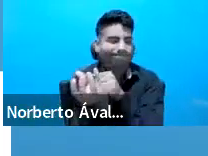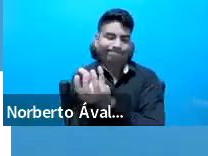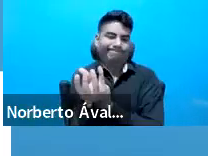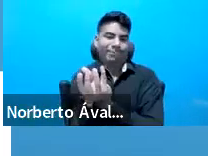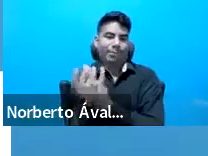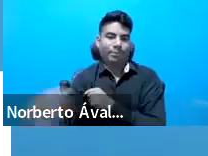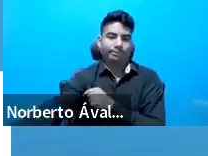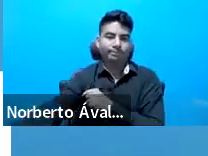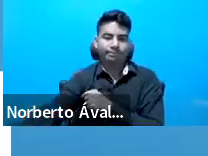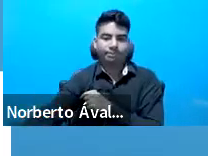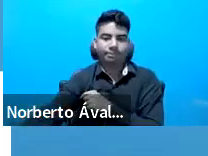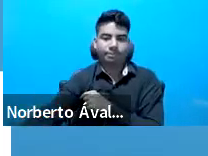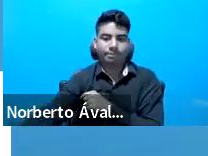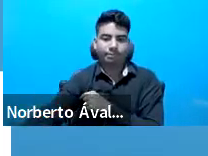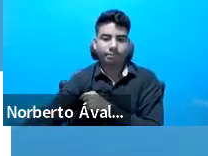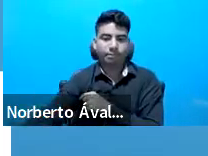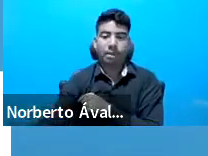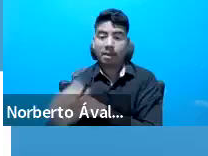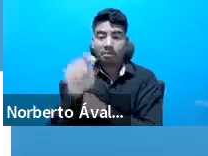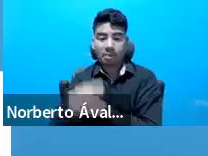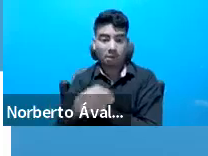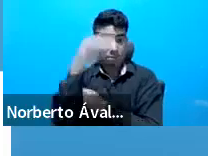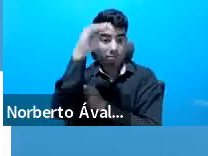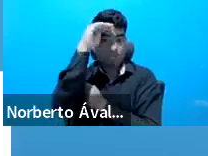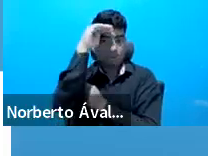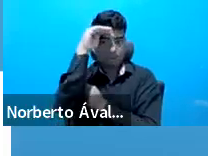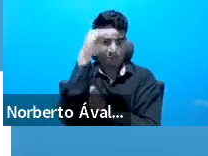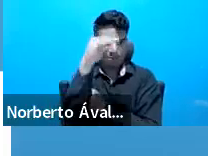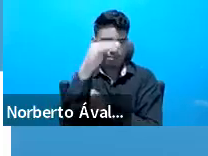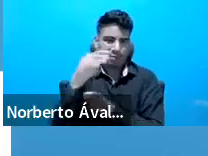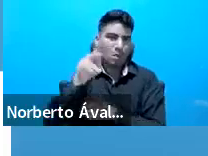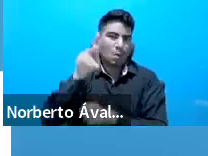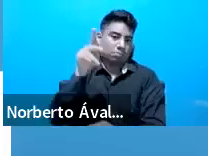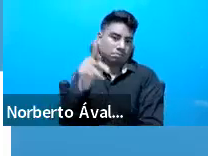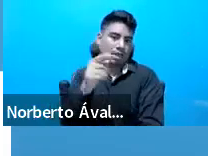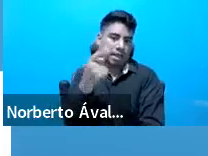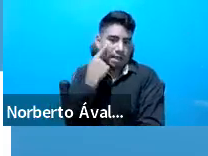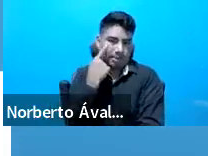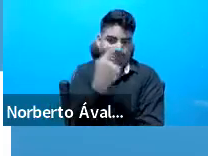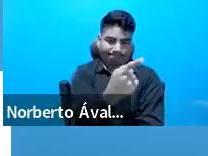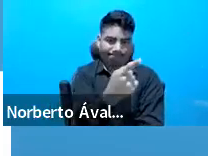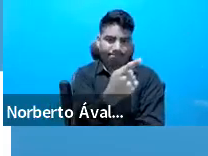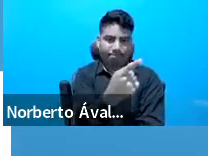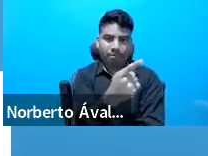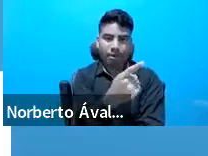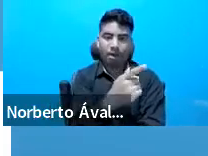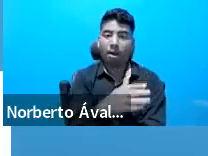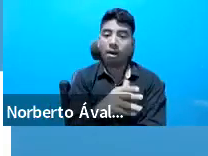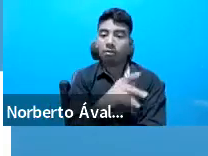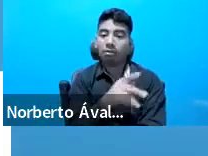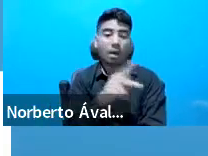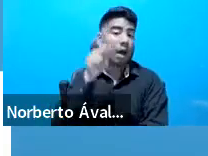final, la que nos dio muchos resultados interesantes. santes Fue esta Fue esta Pensamos en lo que se llama pruebas sin palabras Es la prueba de